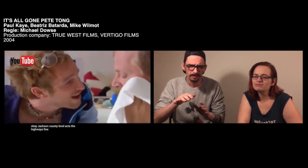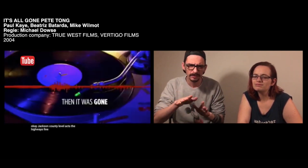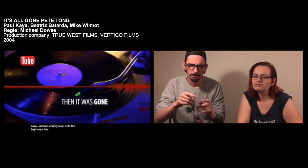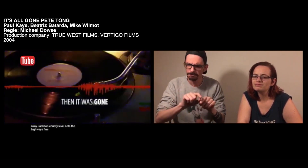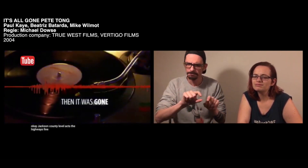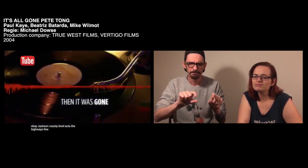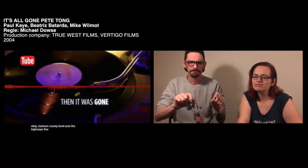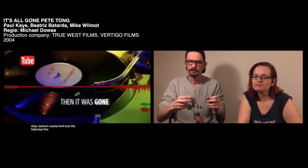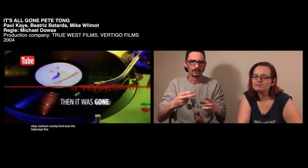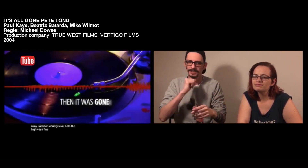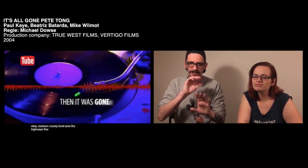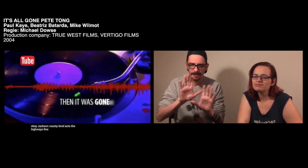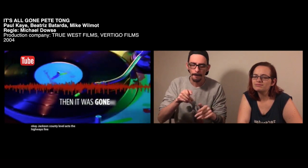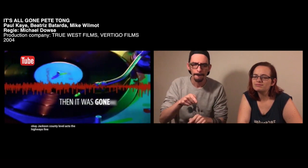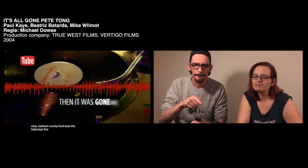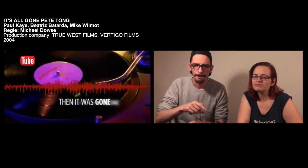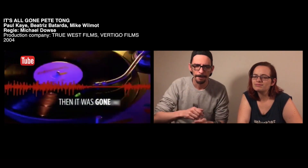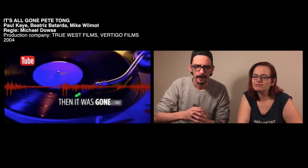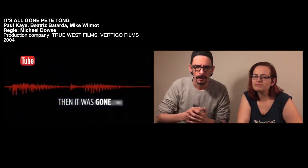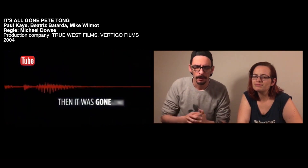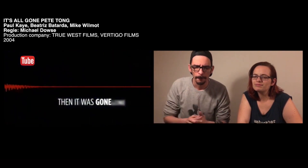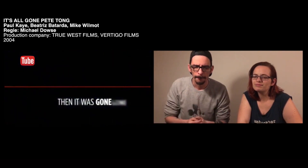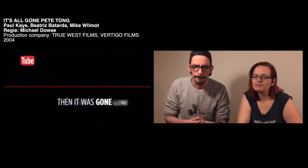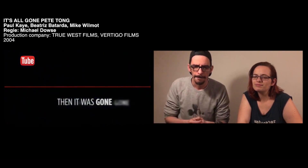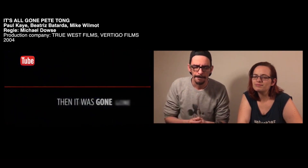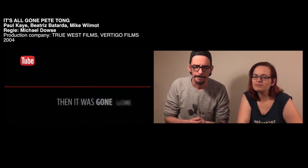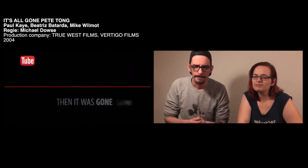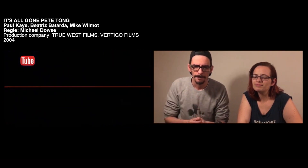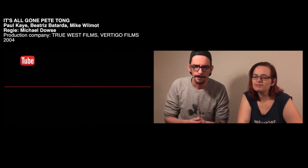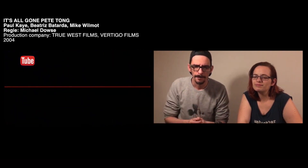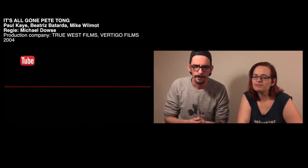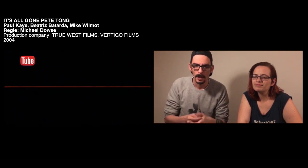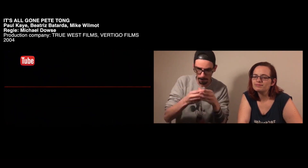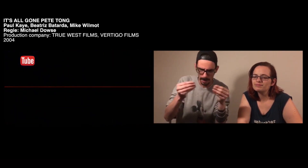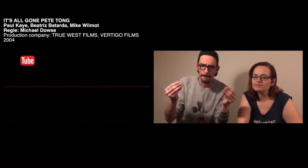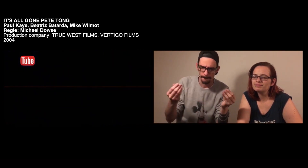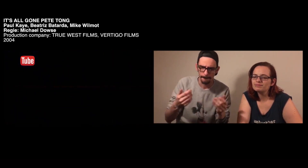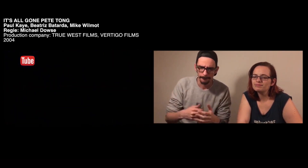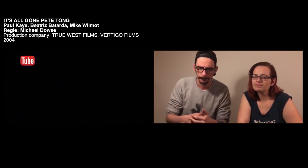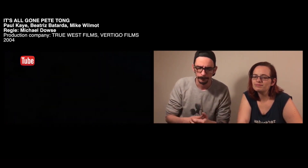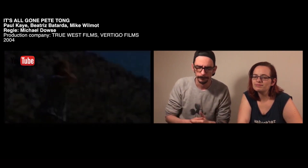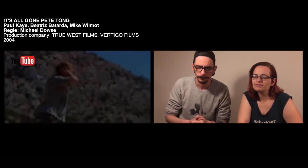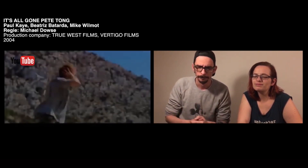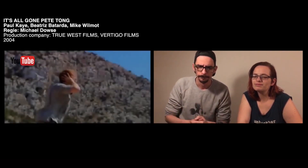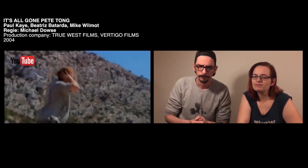Bei dem Durcheinander von den Wörtern, konnte ich den Sinne nicht erfassen. [Dann war es weg.]